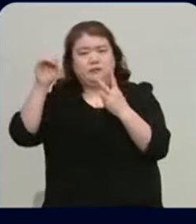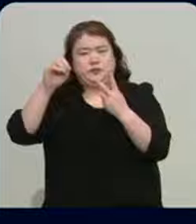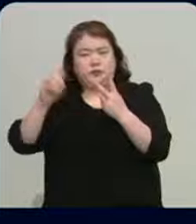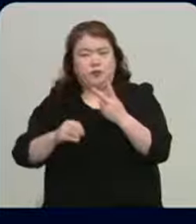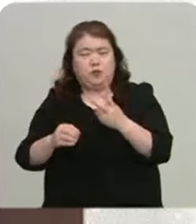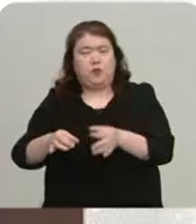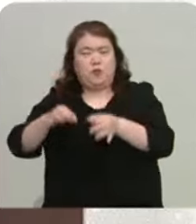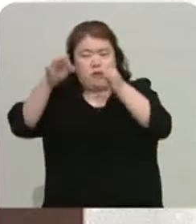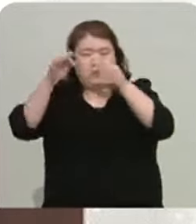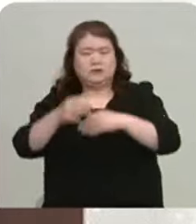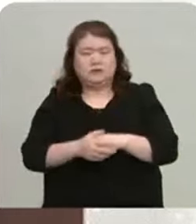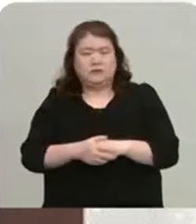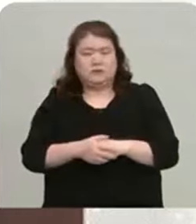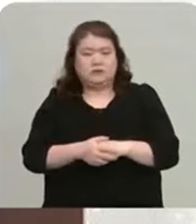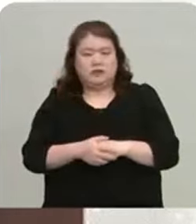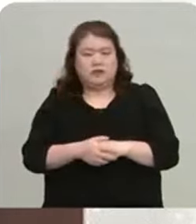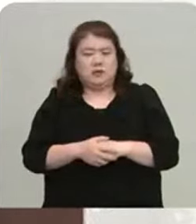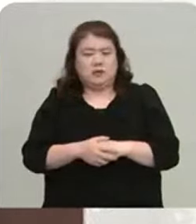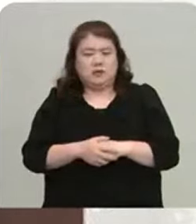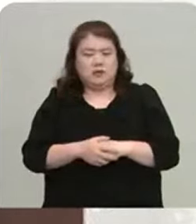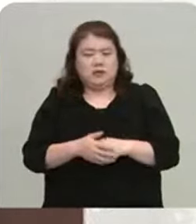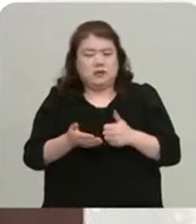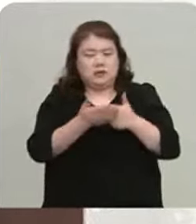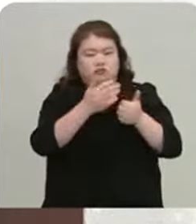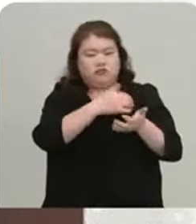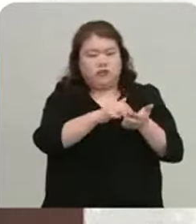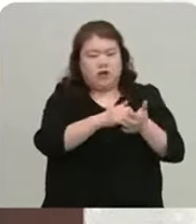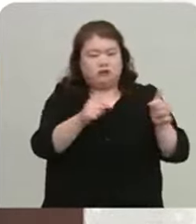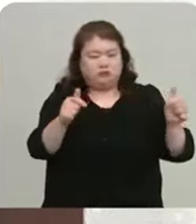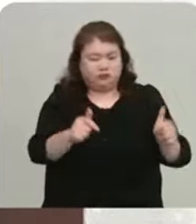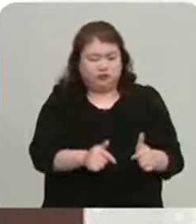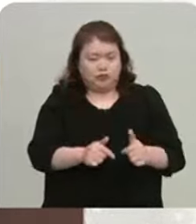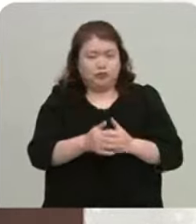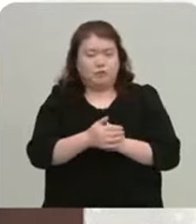황영자/통계청 전주사무소장 : 생산량 감소가 과일과 과채류 가격 상승